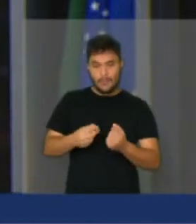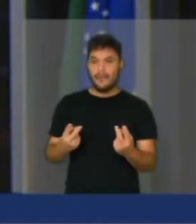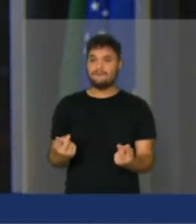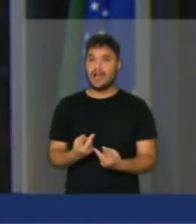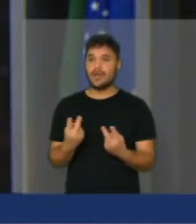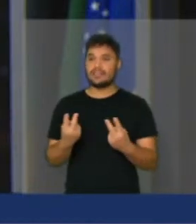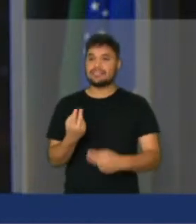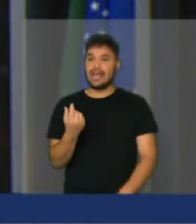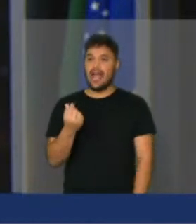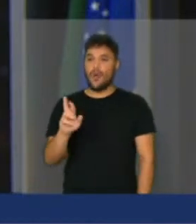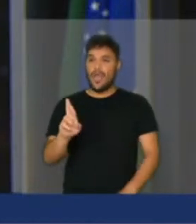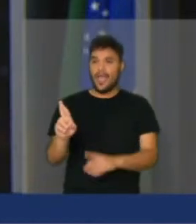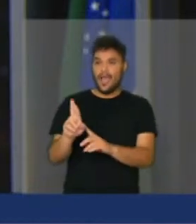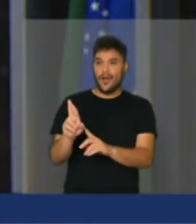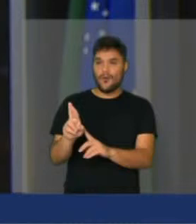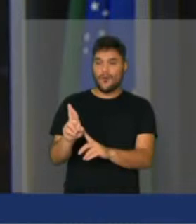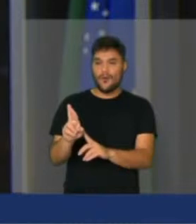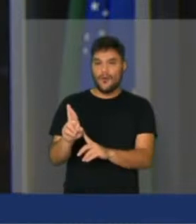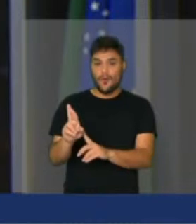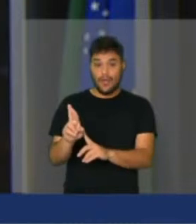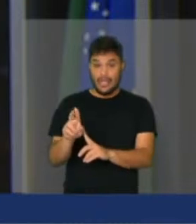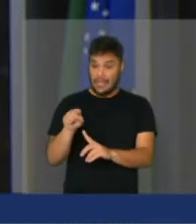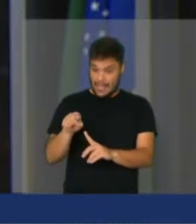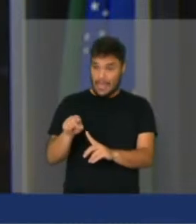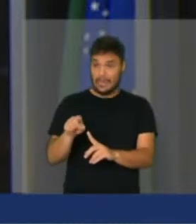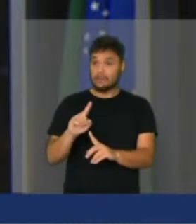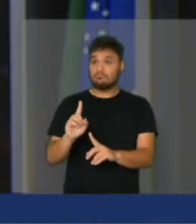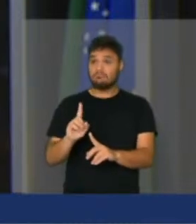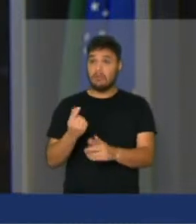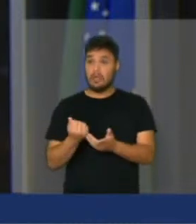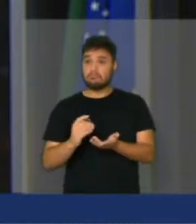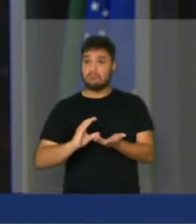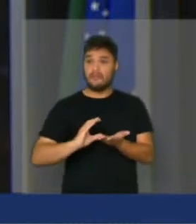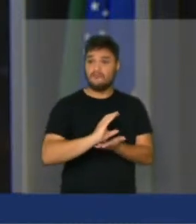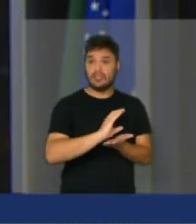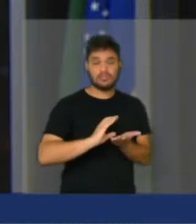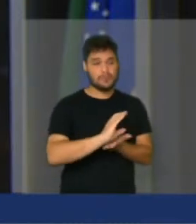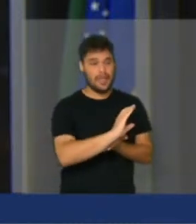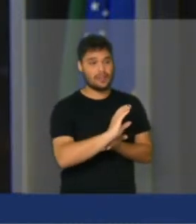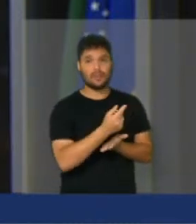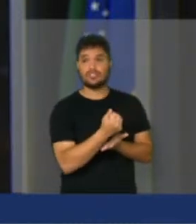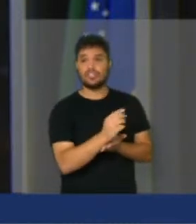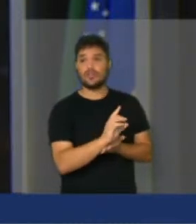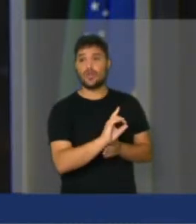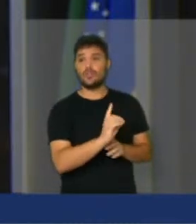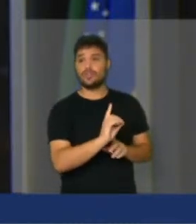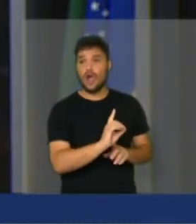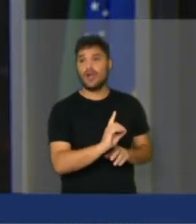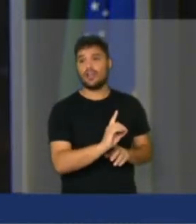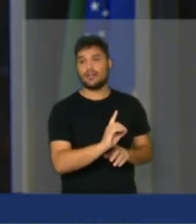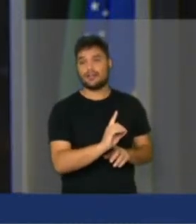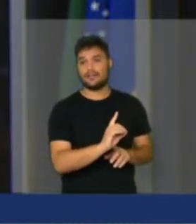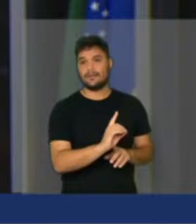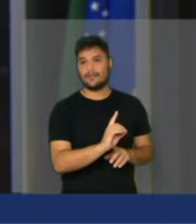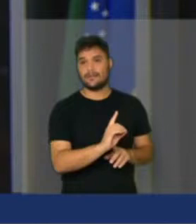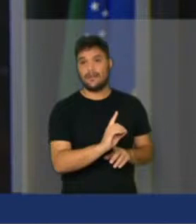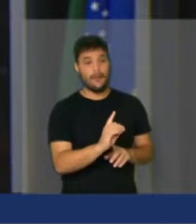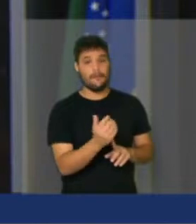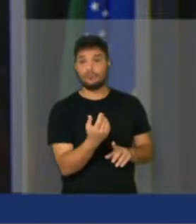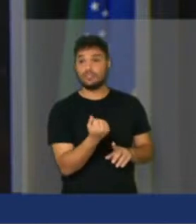VALORIZAR A NOSSA MOEDA INVESTIMENTOS QUE CONTINUAM GERANDO RENDA OU NUMA MOEDA ESTRANGEIRA GERANDO MUITO MAIS LUCRO DO QUE SE A NOSSA MOEDA ESTIVESSE ESTABILIZADA. É